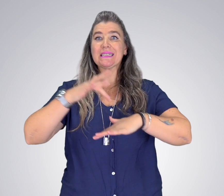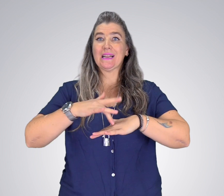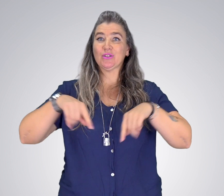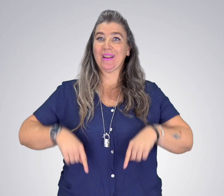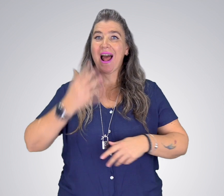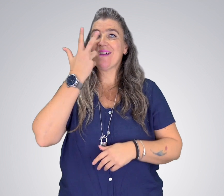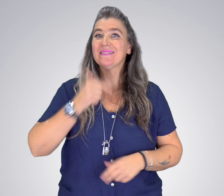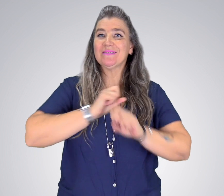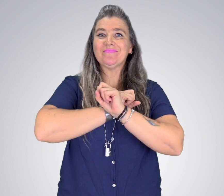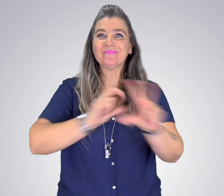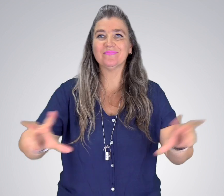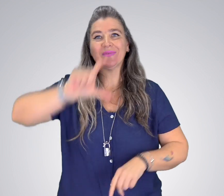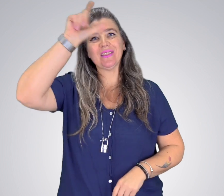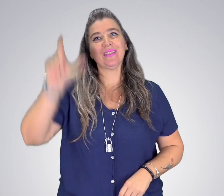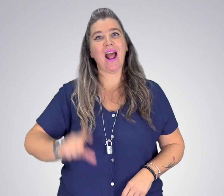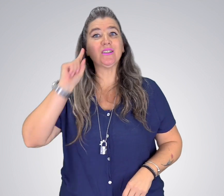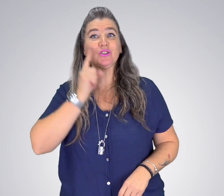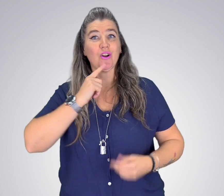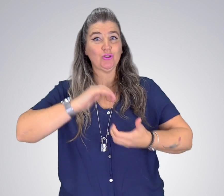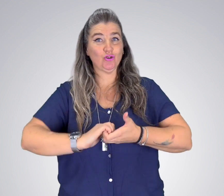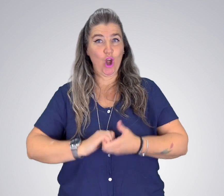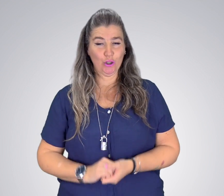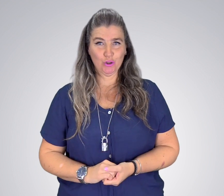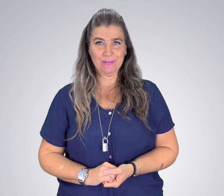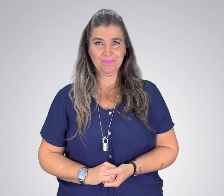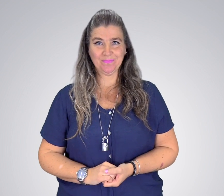La Sede Centrale ENS comunica ai soci sordi di tutta Italia